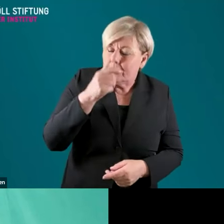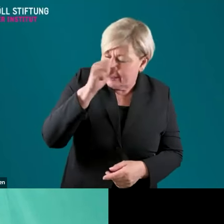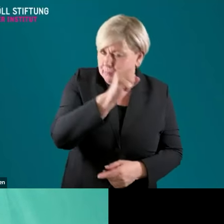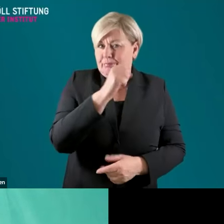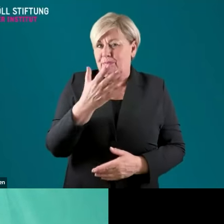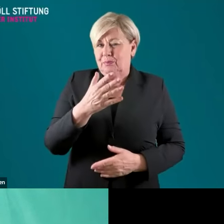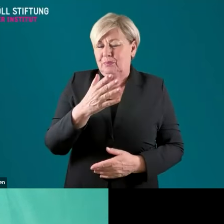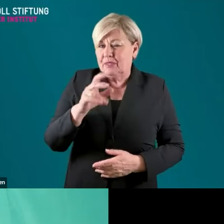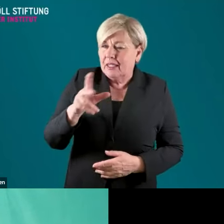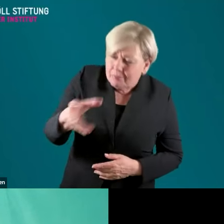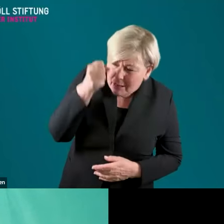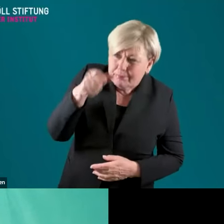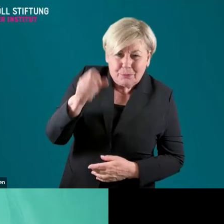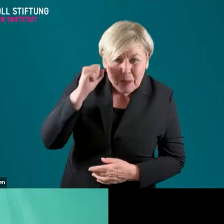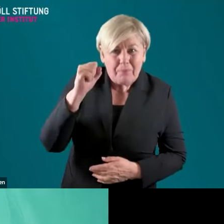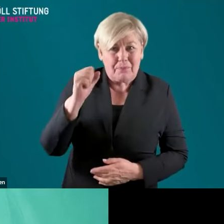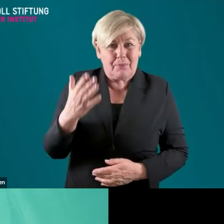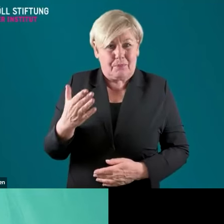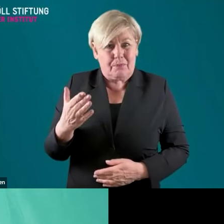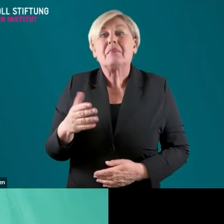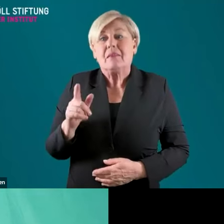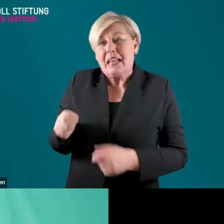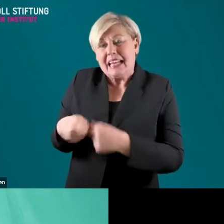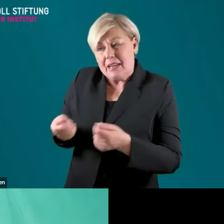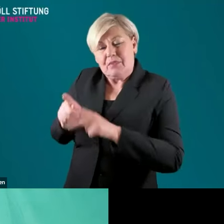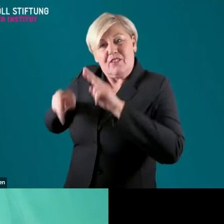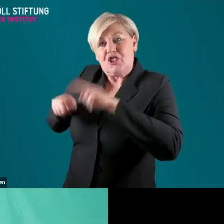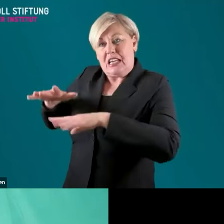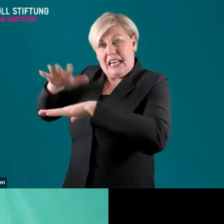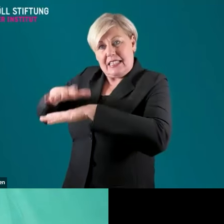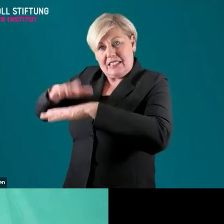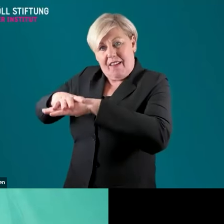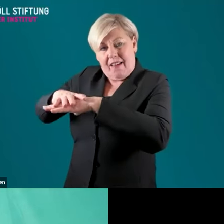es gibt da verschiedene Netzwerke, die sich halt entlang dieser Narrative auch treffen.